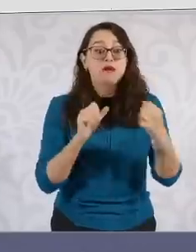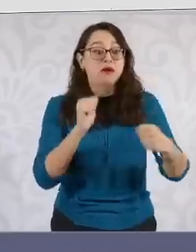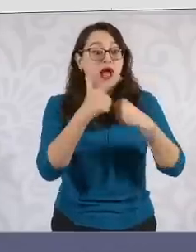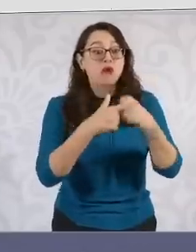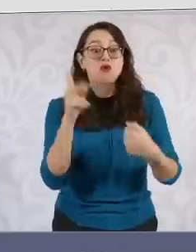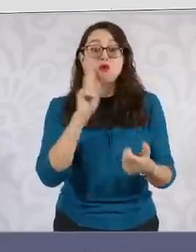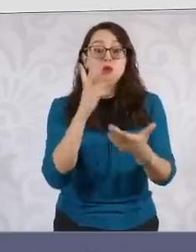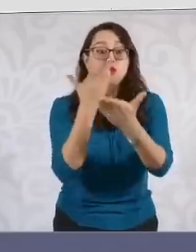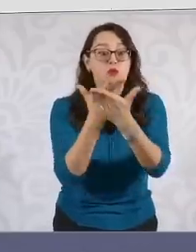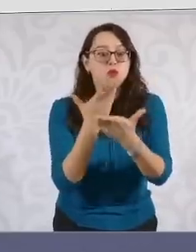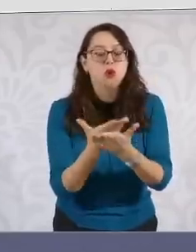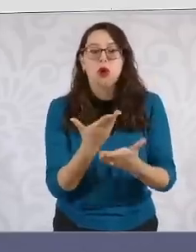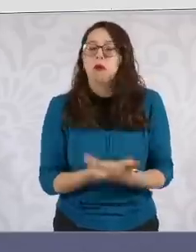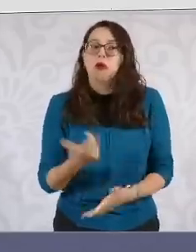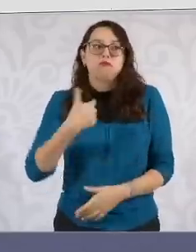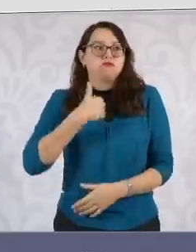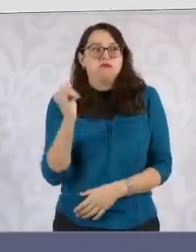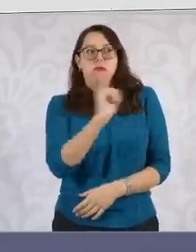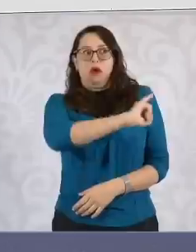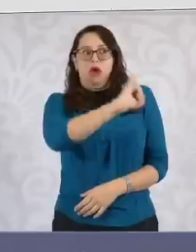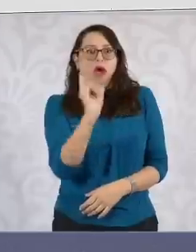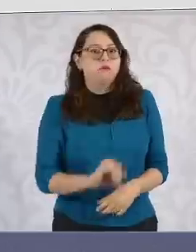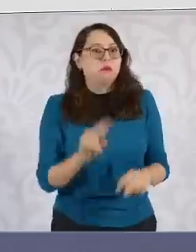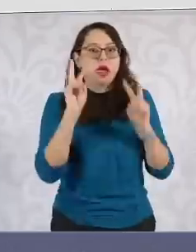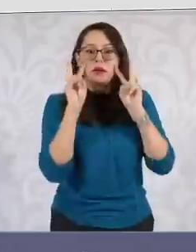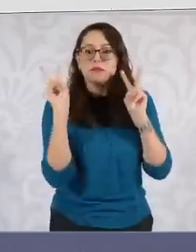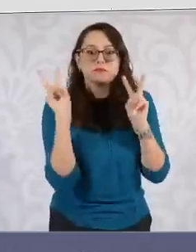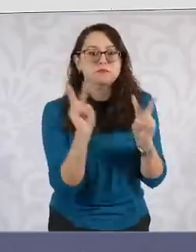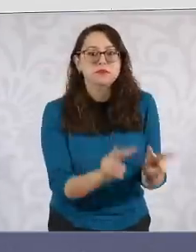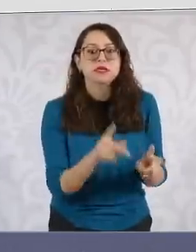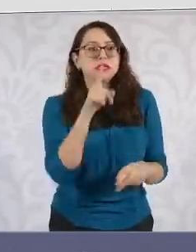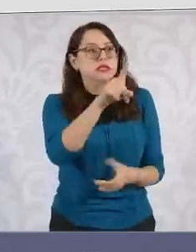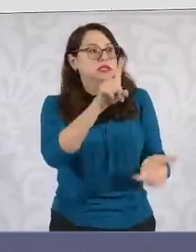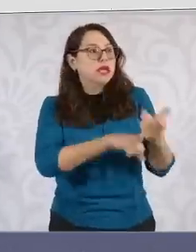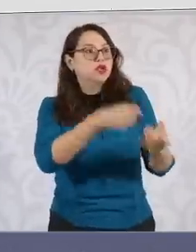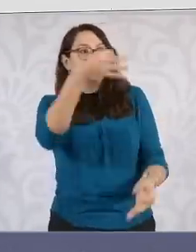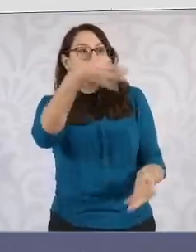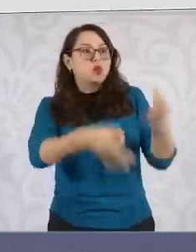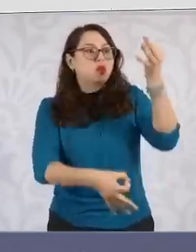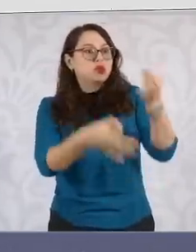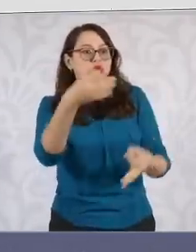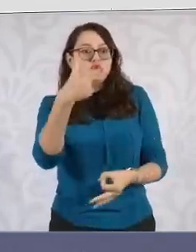acceso a las evidencias ni a los testimonios que se presentaron en el juicio bueno perdón